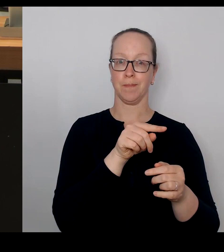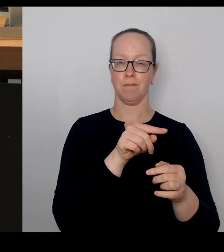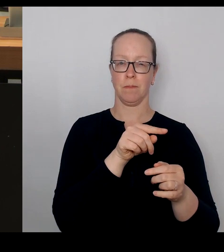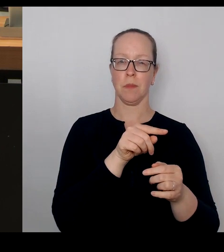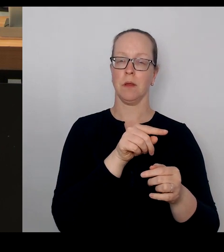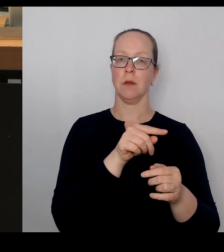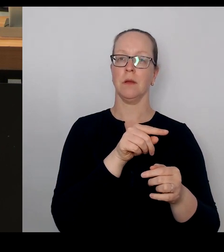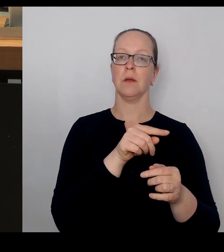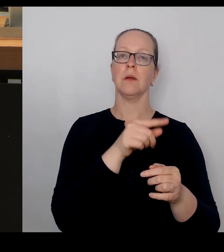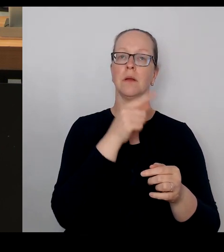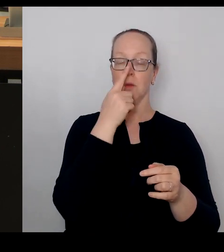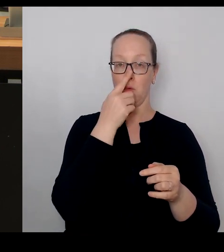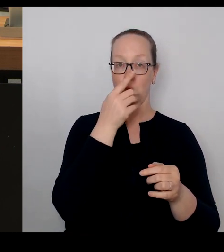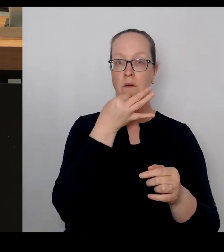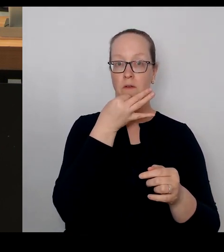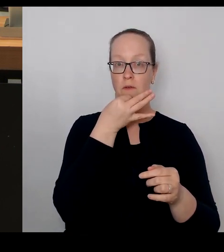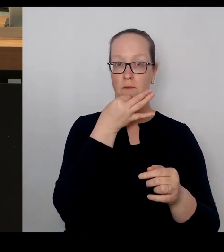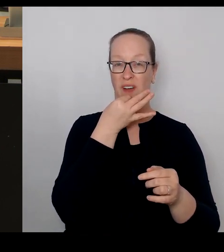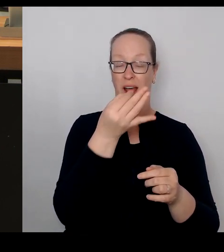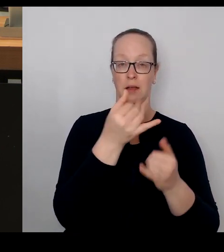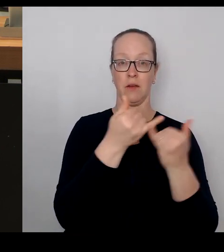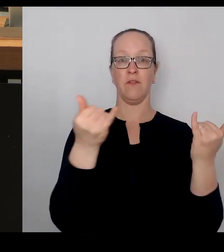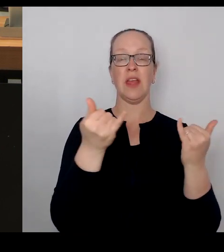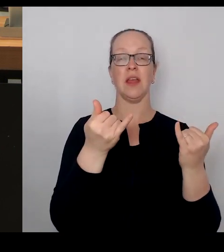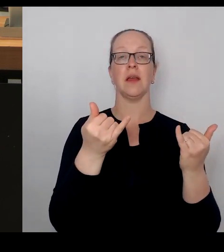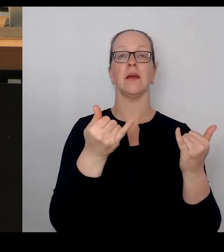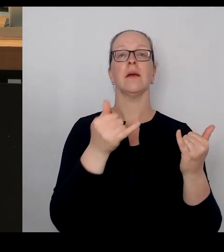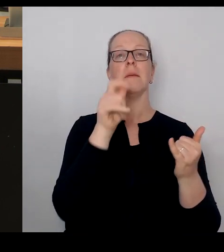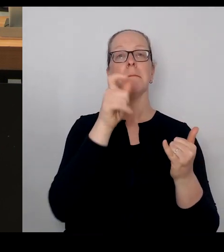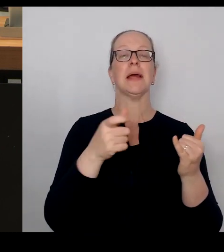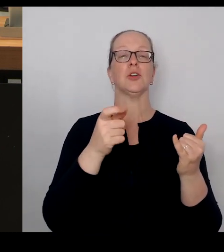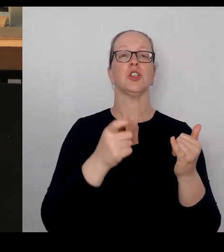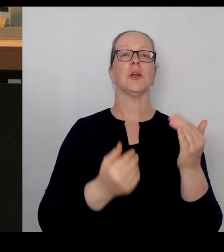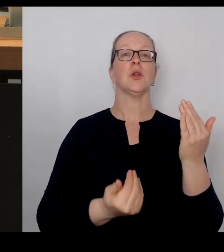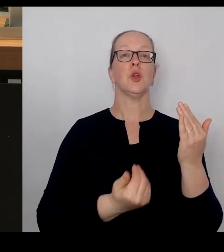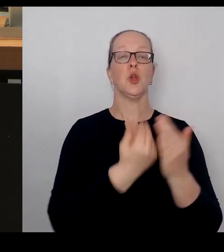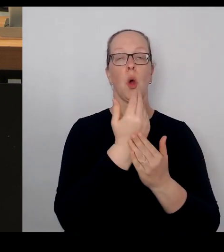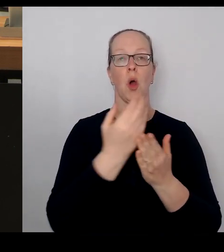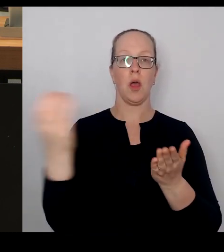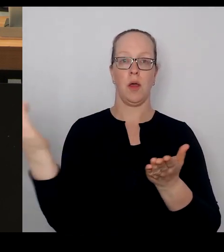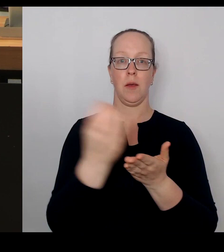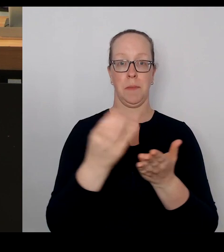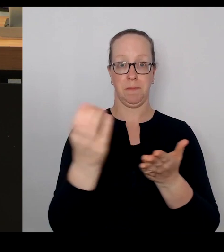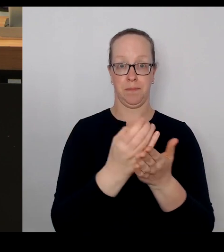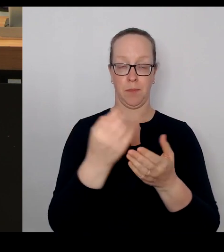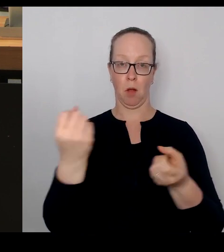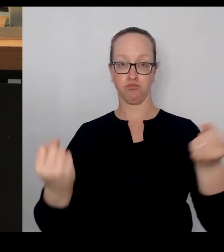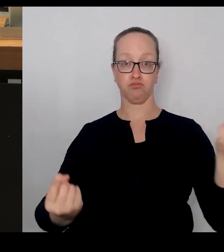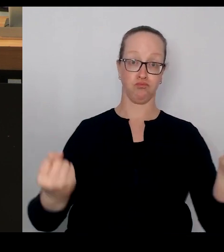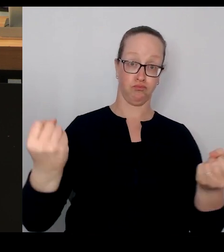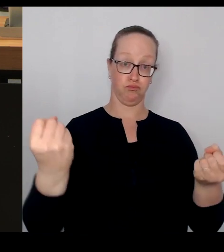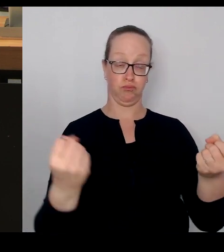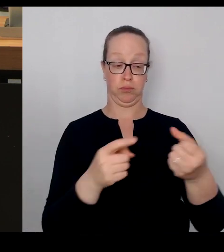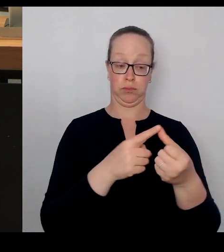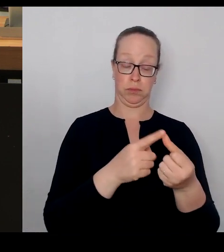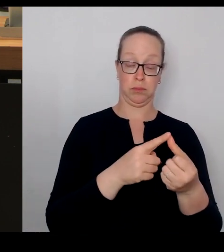Männer, die die Busse lenken, sondern auch gehört zu ihrer Aufgabe, die Menschen auch zu halten. Bei der BVG